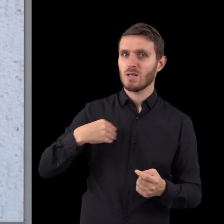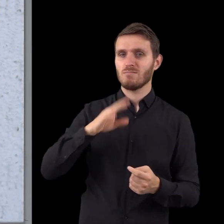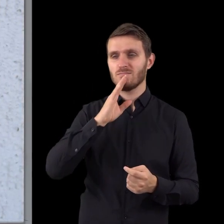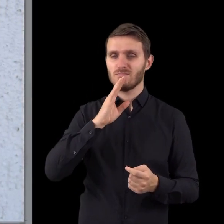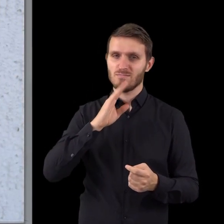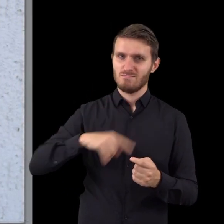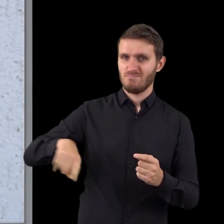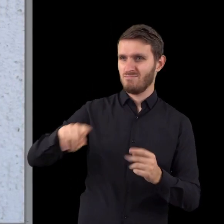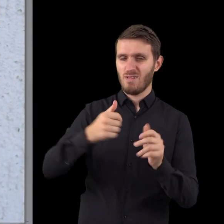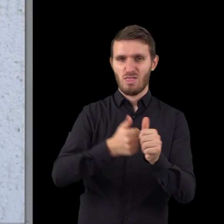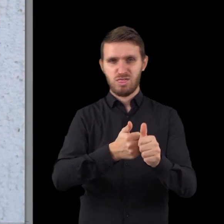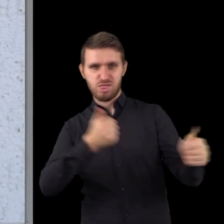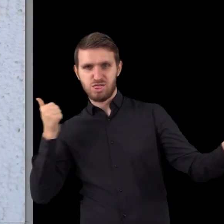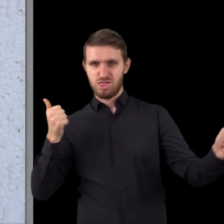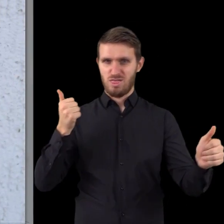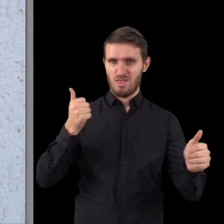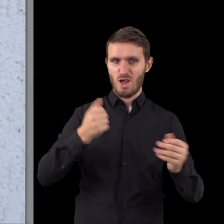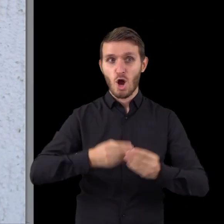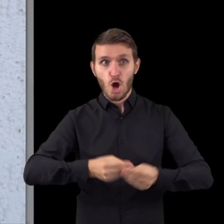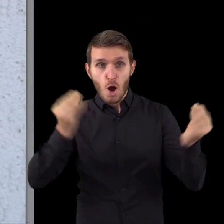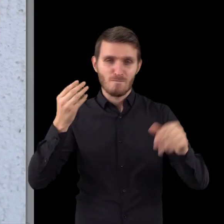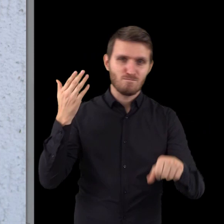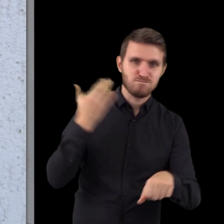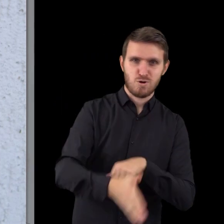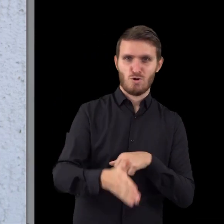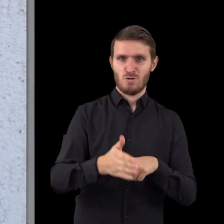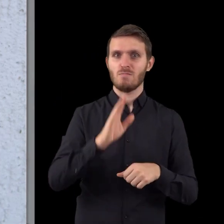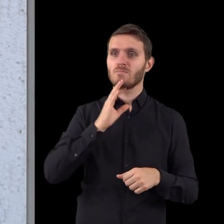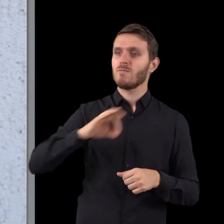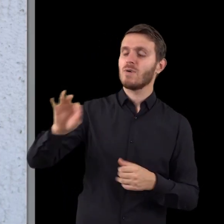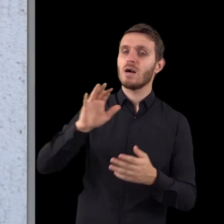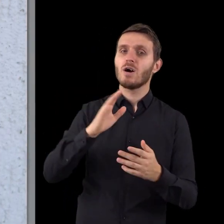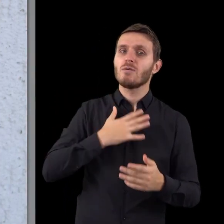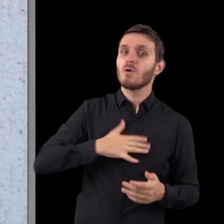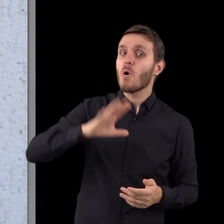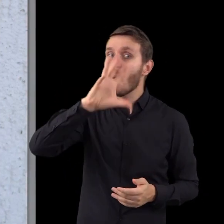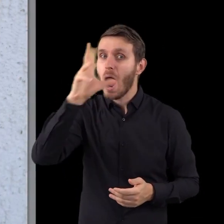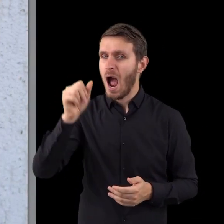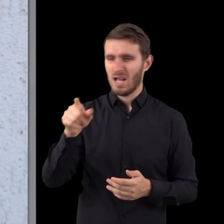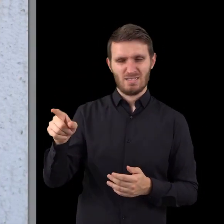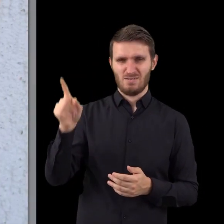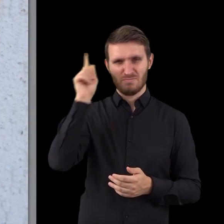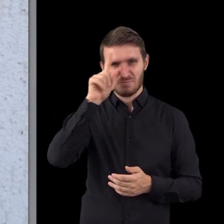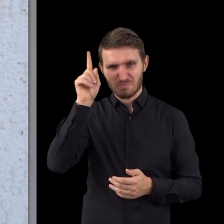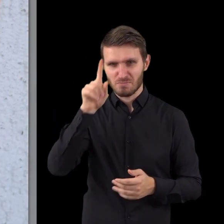albo ich zły gust, albo wręcz skłonność do tandety estetycznej.